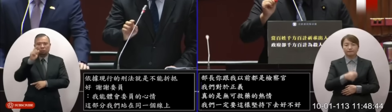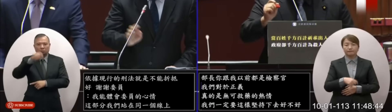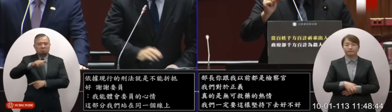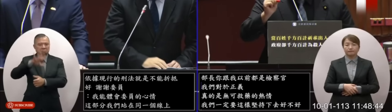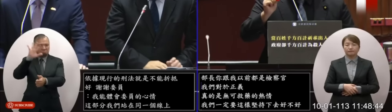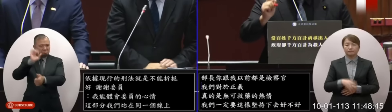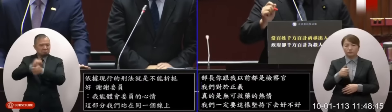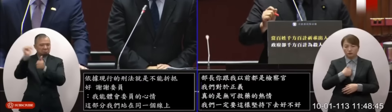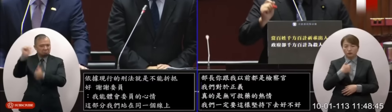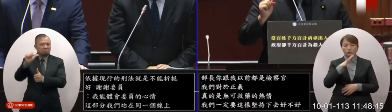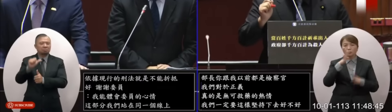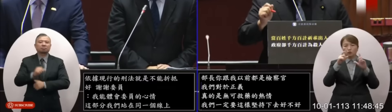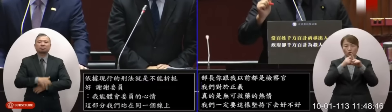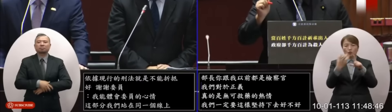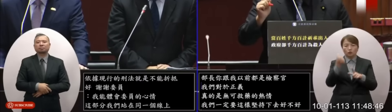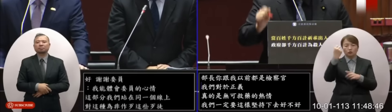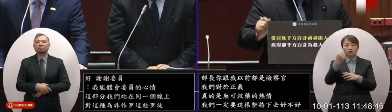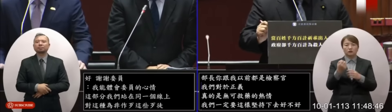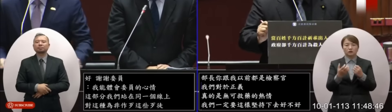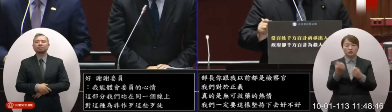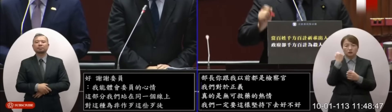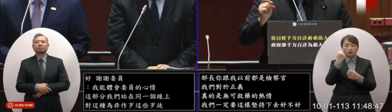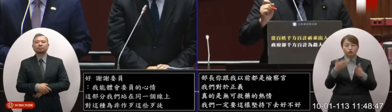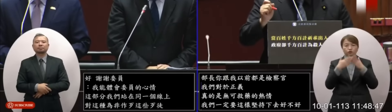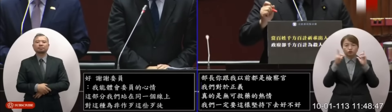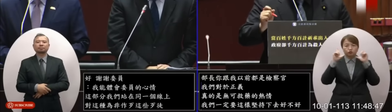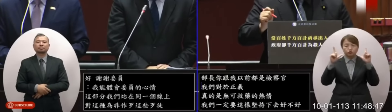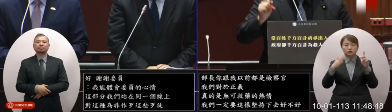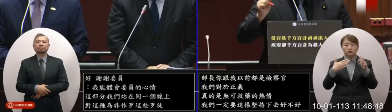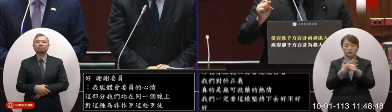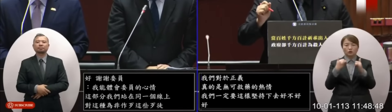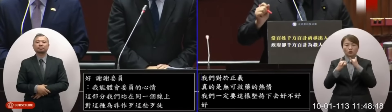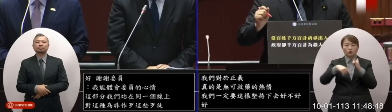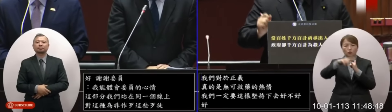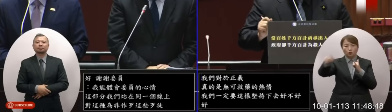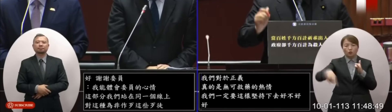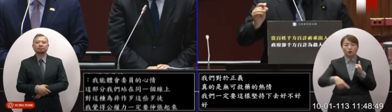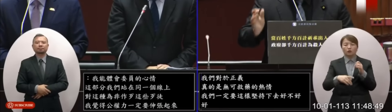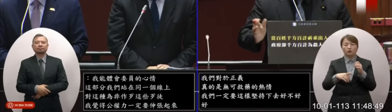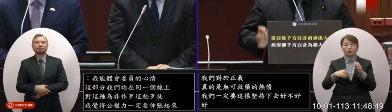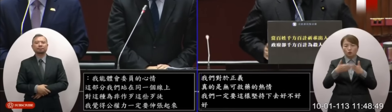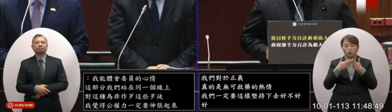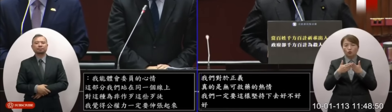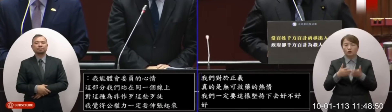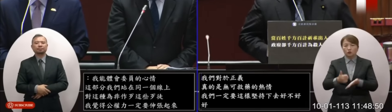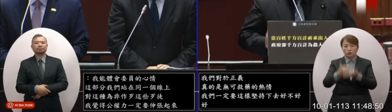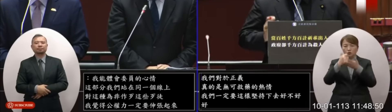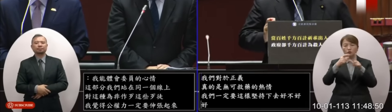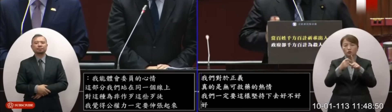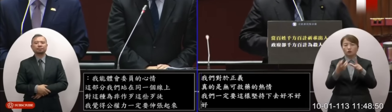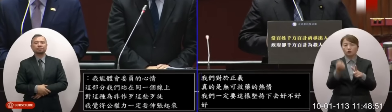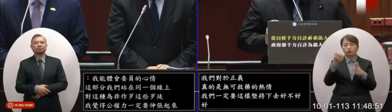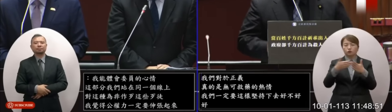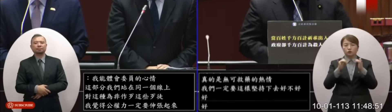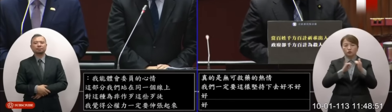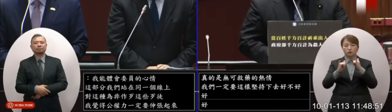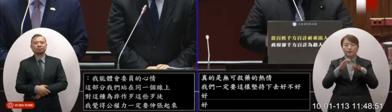對就是公權力 我們一定要讓他伸張 我們要讓人民要遵守公 要尊重公權力 這樣社會才會平安